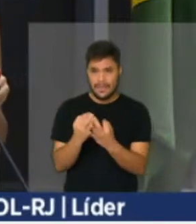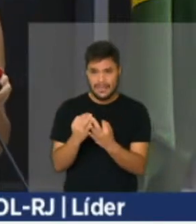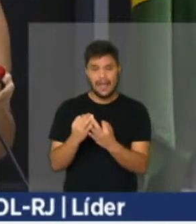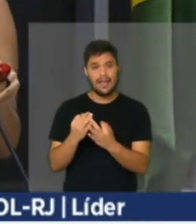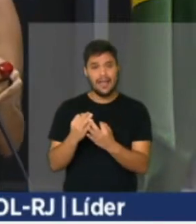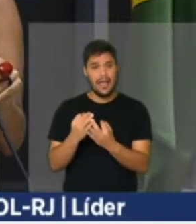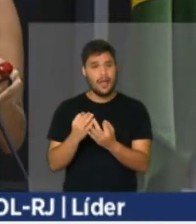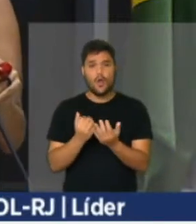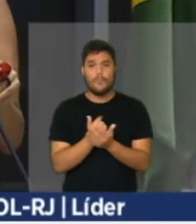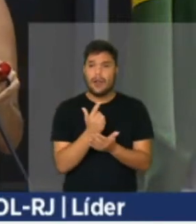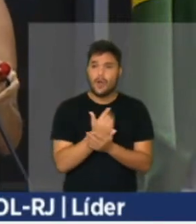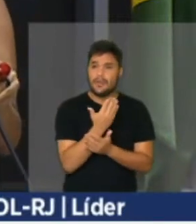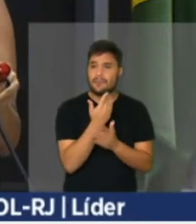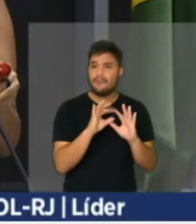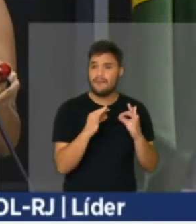MENOS DE NOVE REAIS POR DIA. O